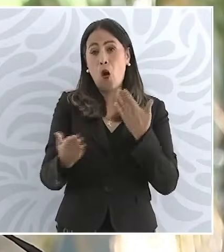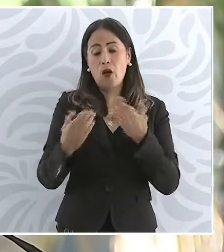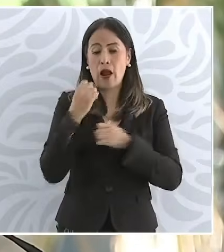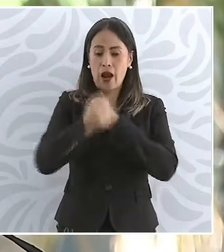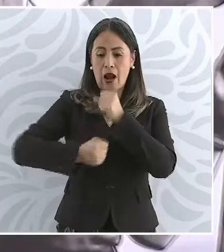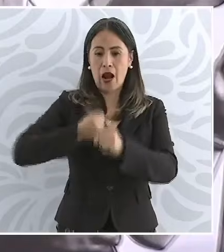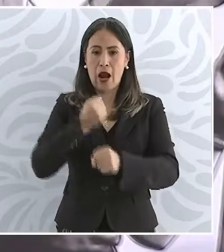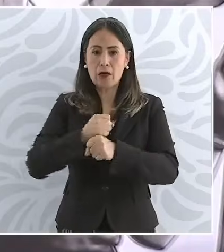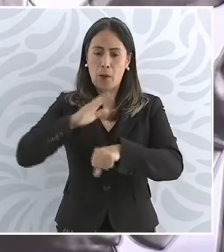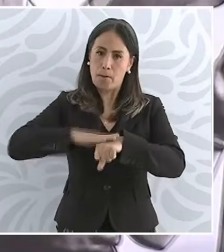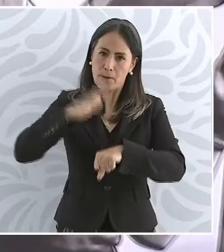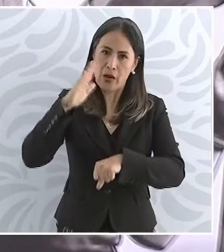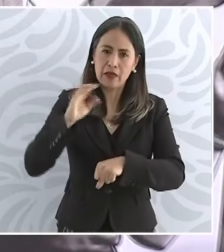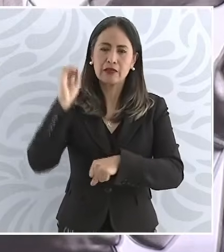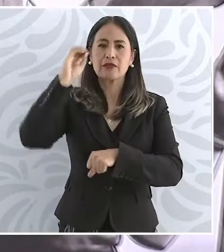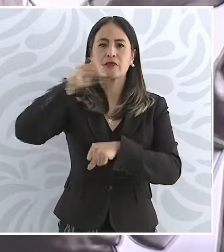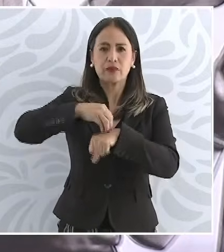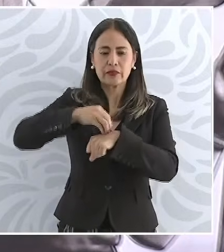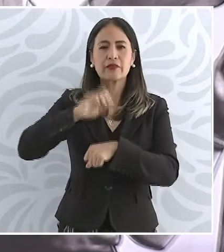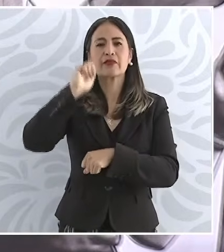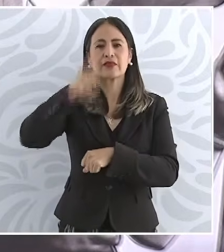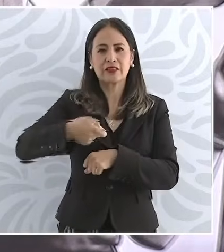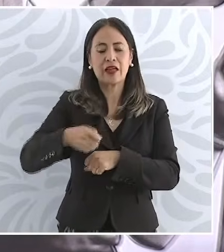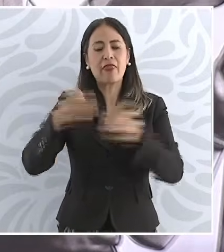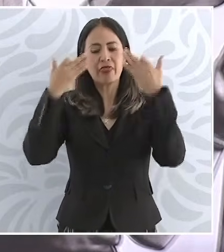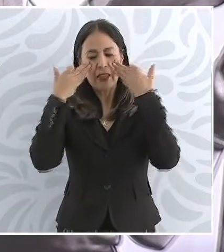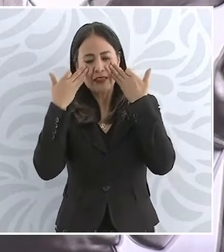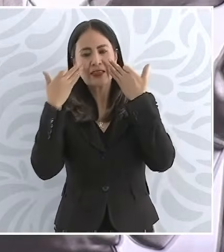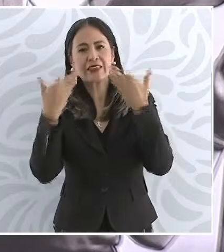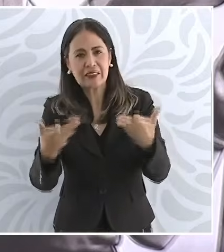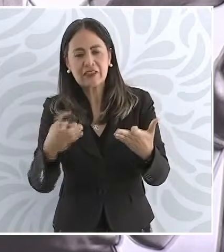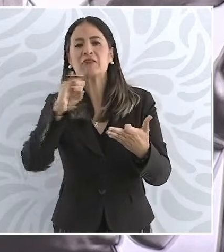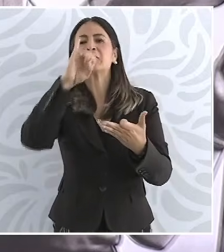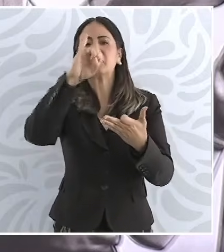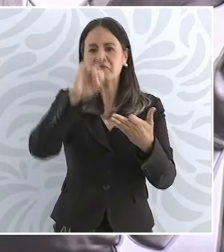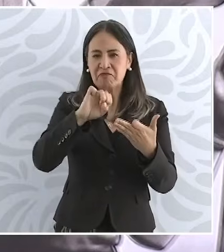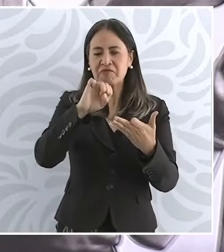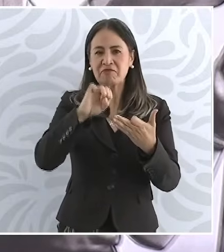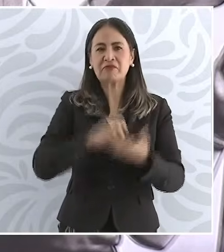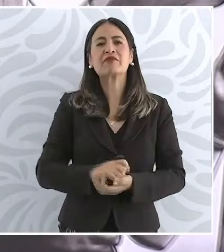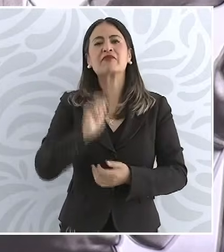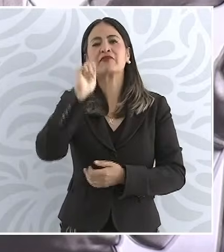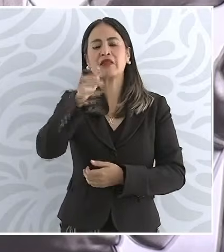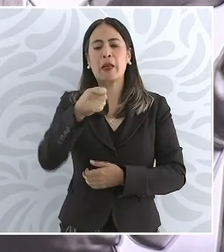la presencia de un testigo invaluable de aquella gesta patriótica el decreto original firmado por